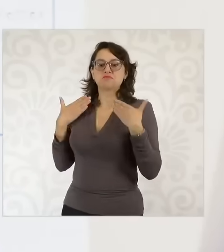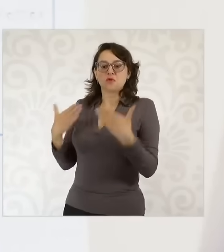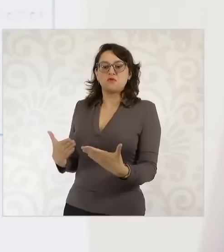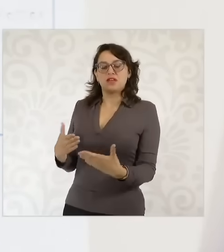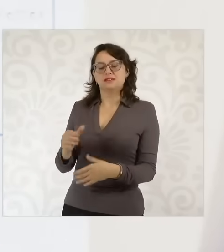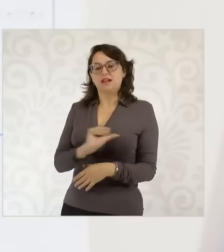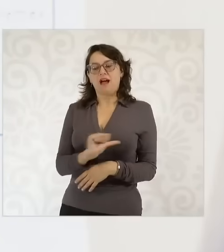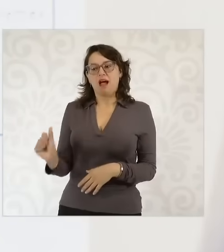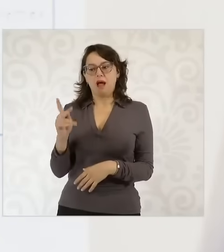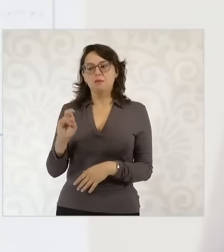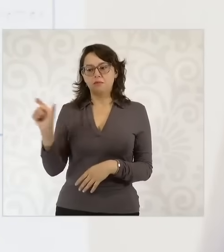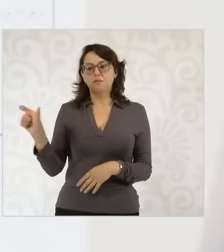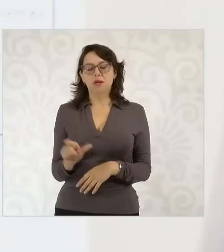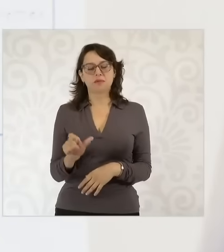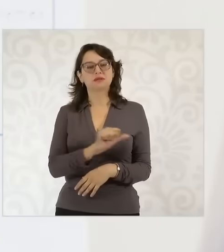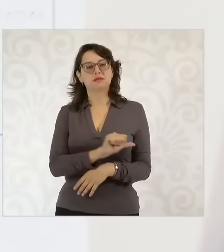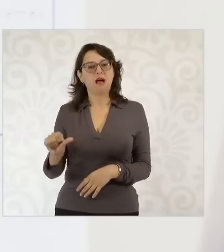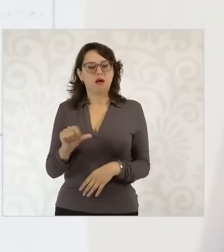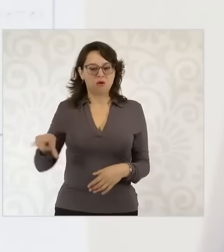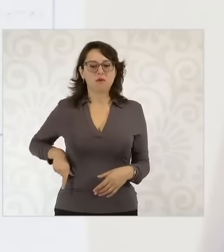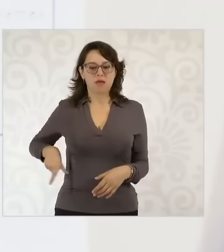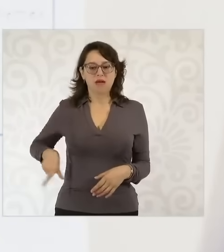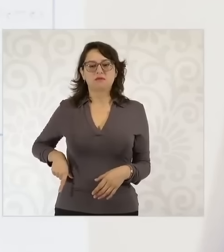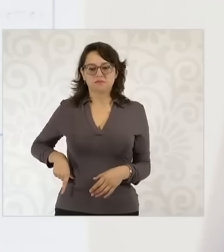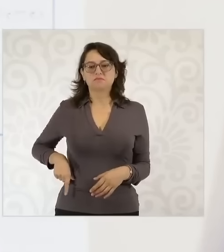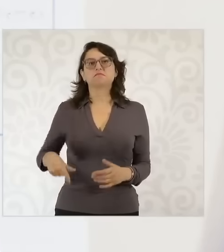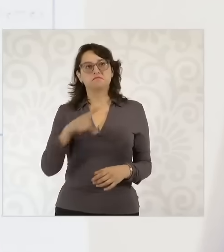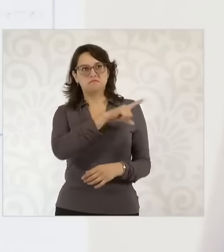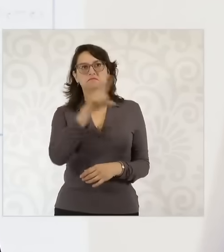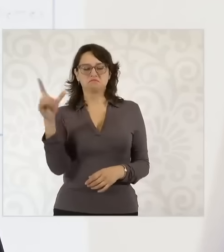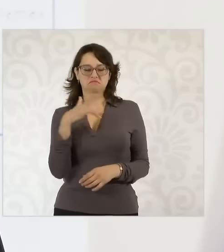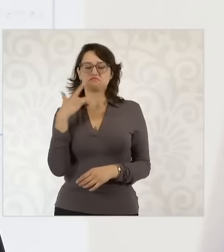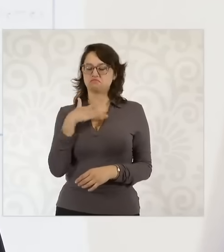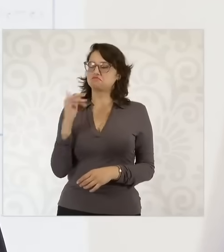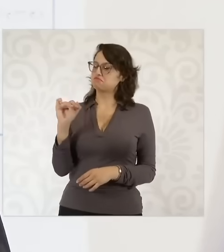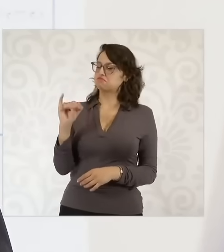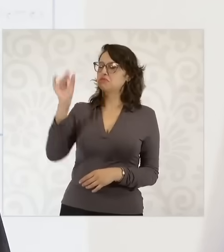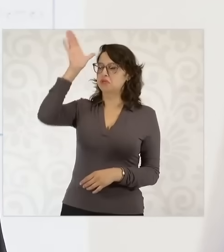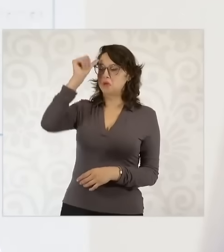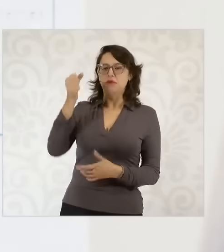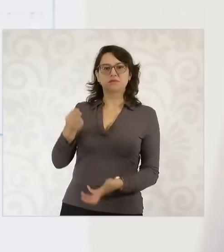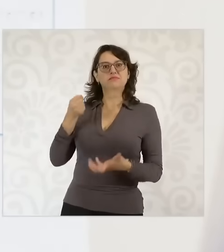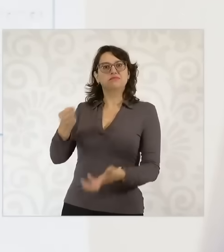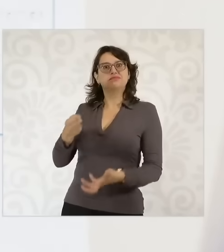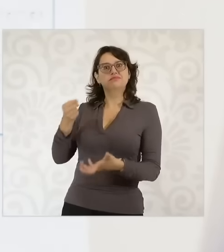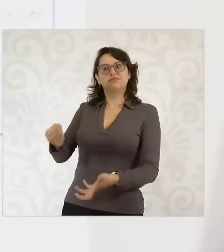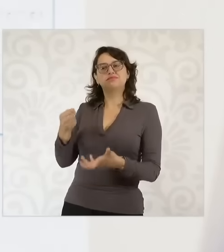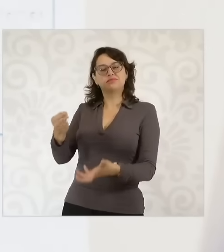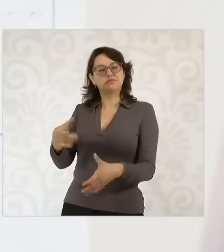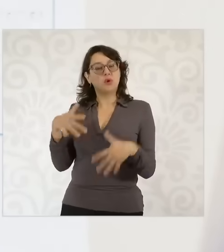este en petróleo mexicanos. Los inversionistas tuvieron una reacción muy positiva y esta eh